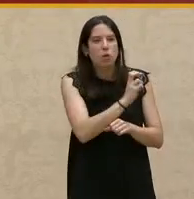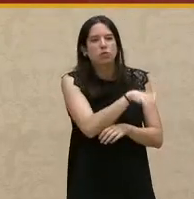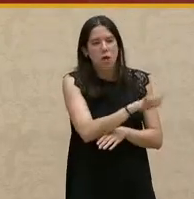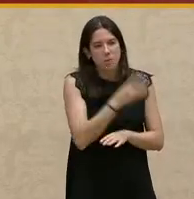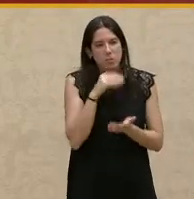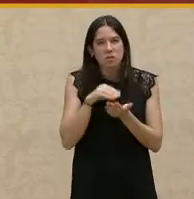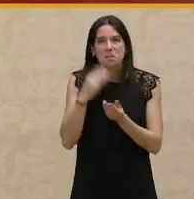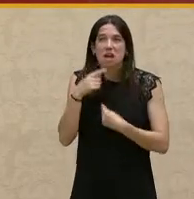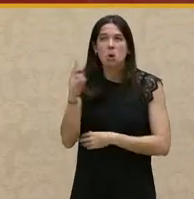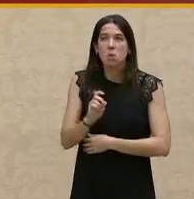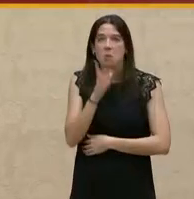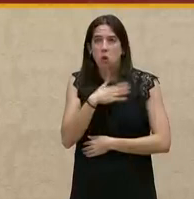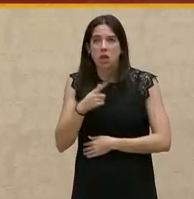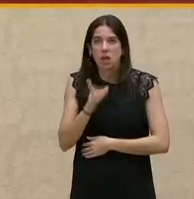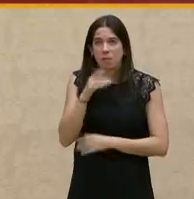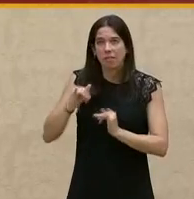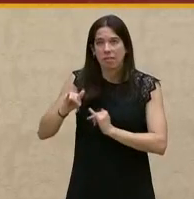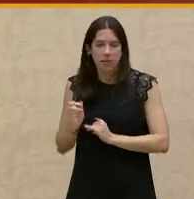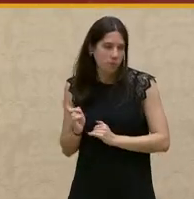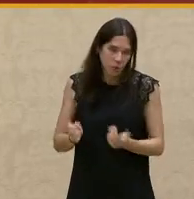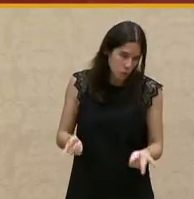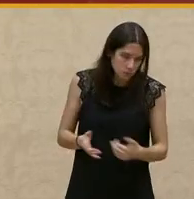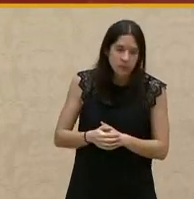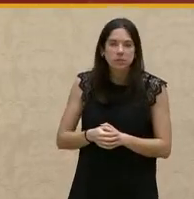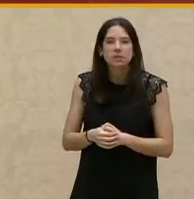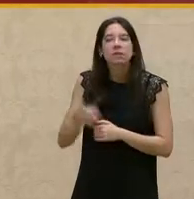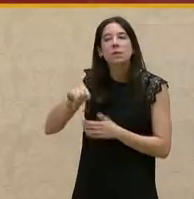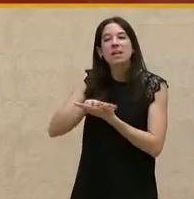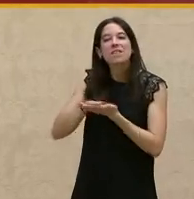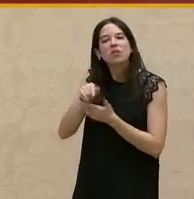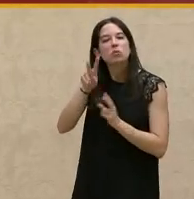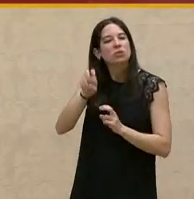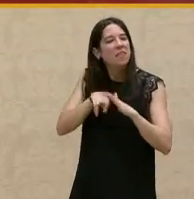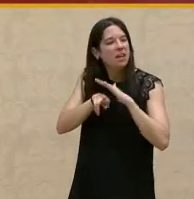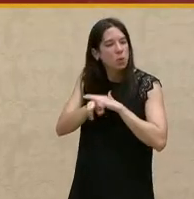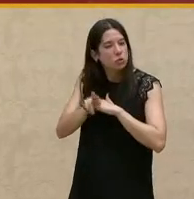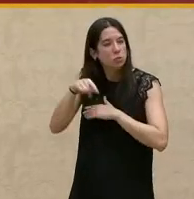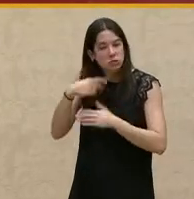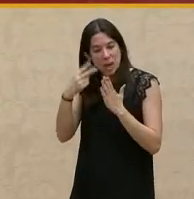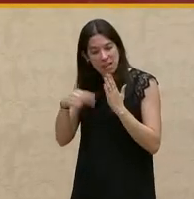Y, para acabar, como es un tema de recursos, yo mirando aquí miraba una noticia que me impactó